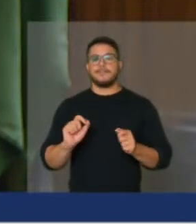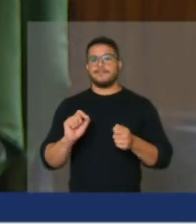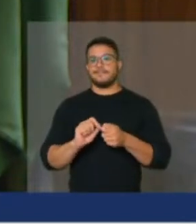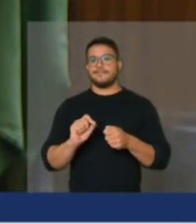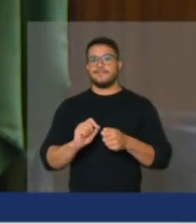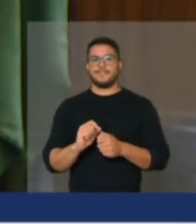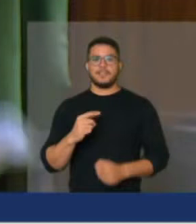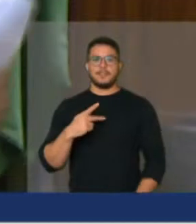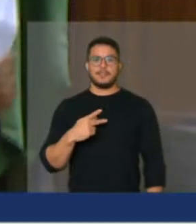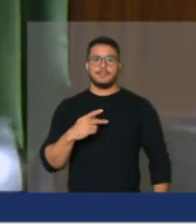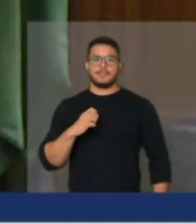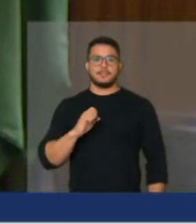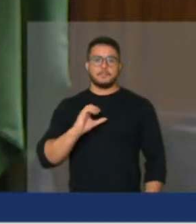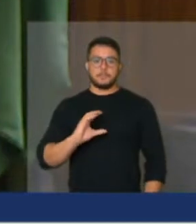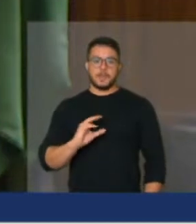PÚBLICO. E ELE DISSE LÁ ATRÁS QUE IA FAZER ISSO